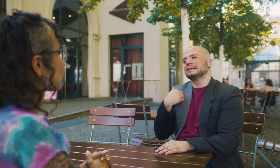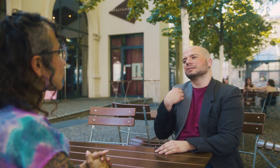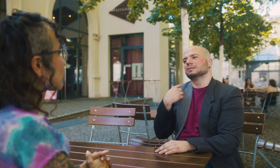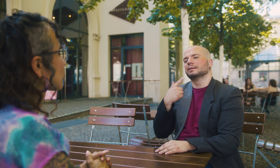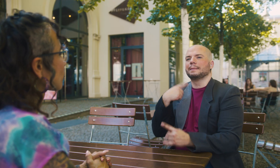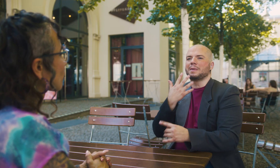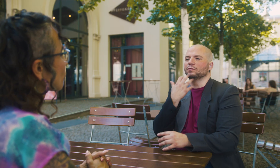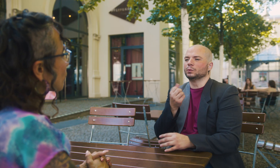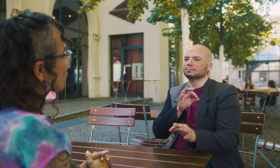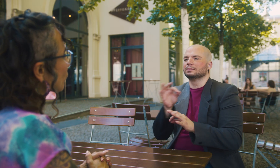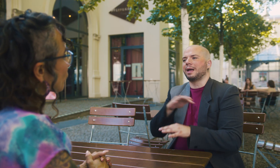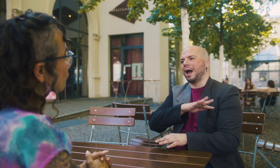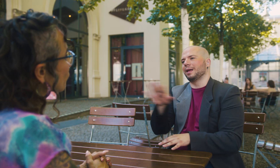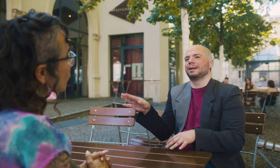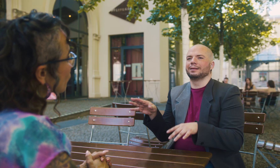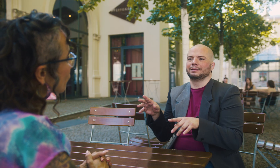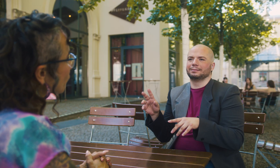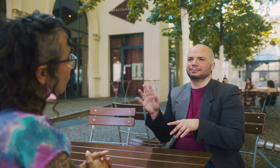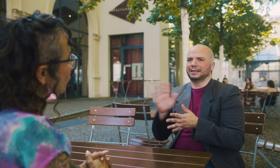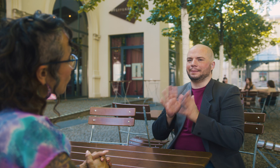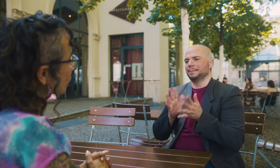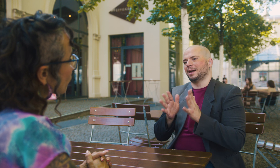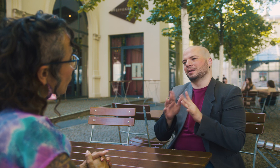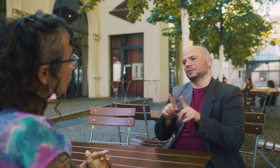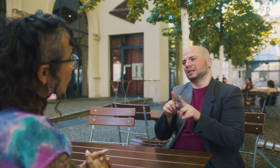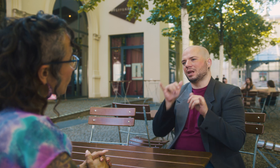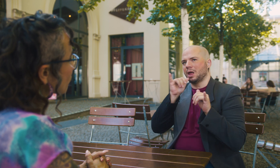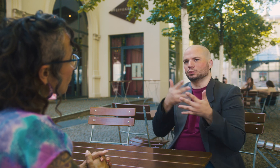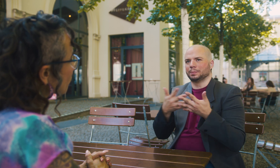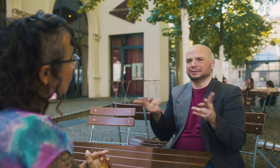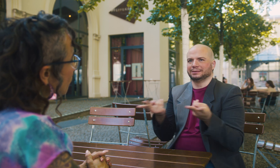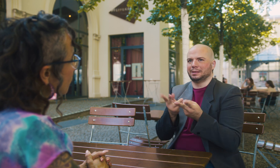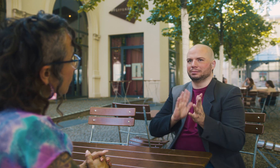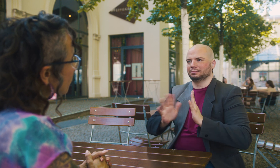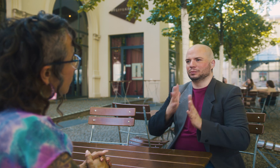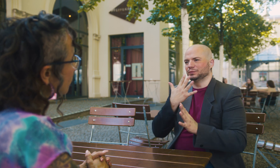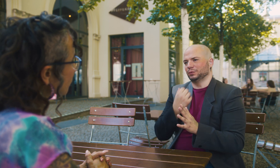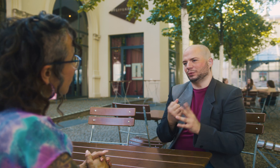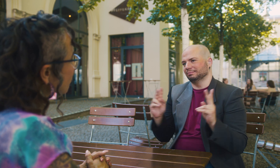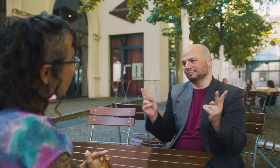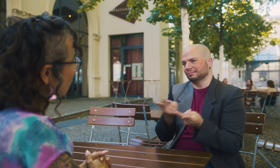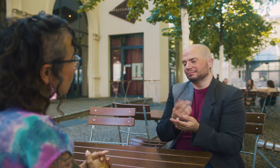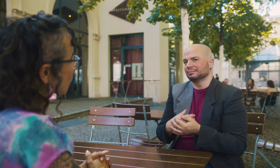Ich wünsche mir natürlich immer, dass alle Menschen Gebärdensprache könnten. Dann wären wir viel mehr gleichauf.